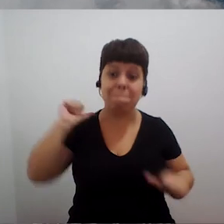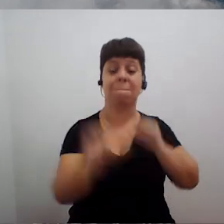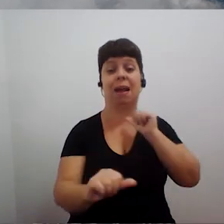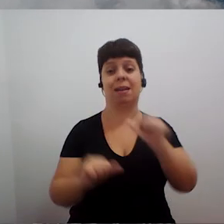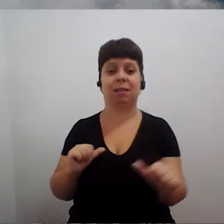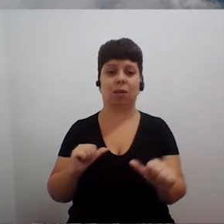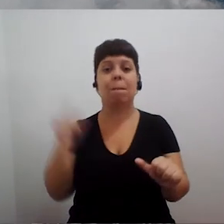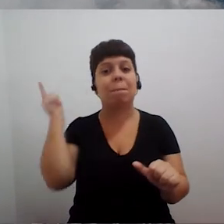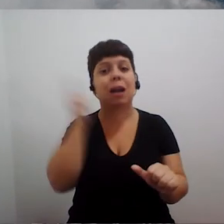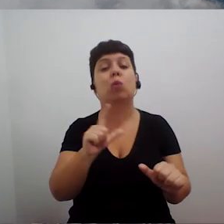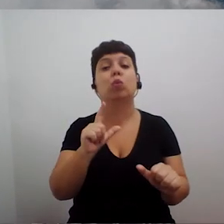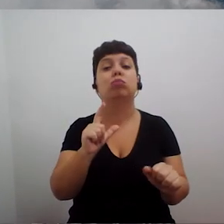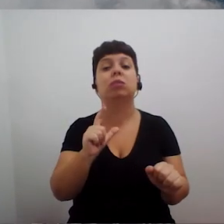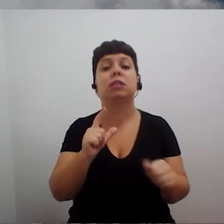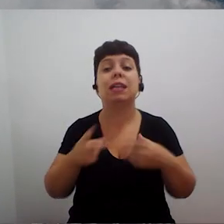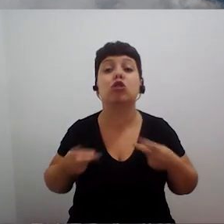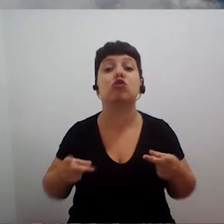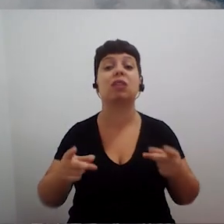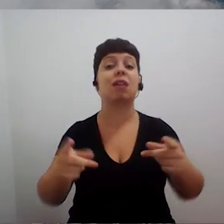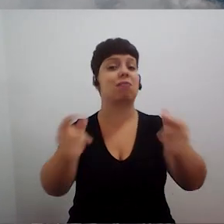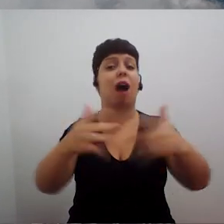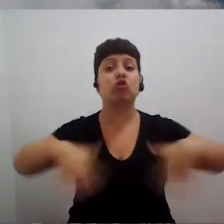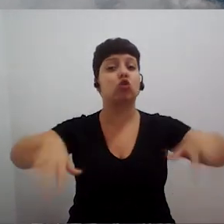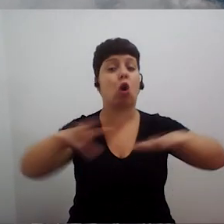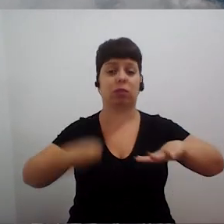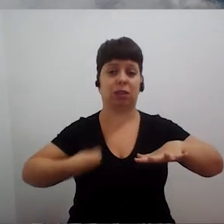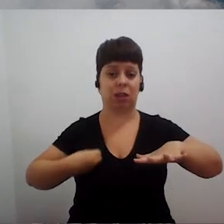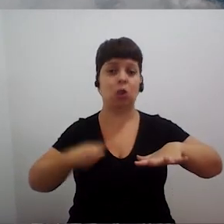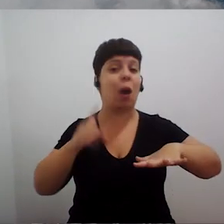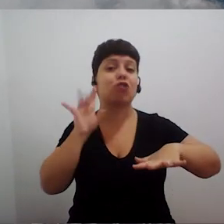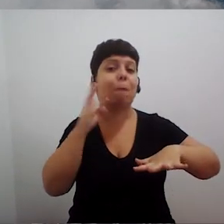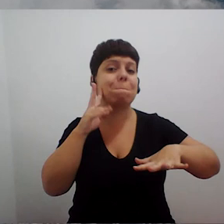entre todos os seres criados, não apenas todas as pessoas né